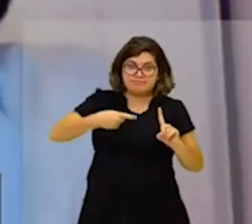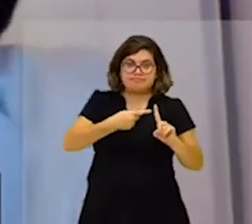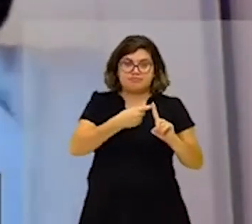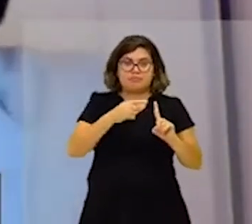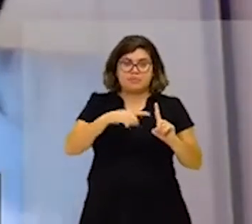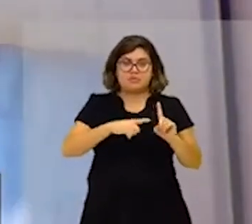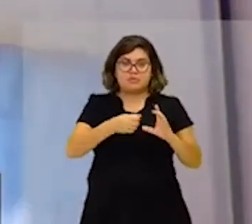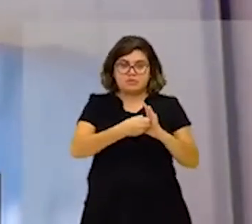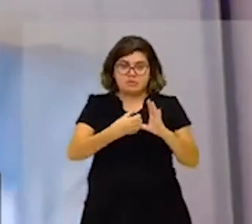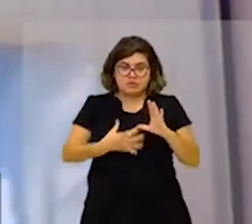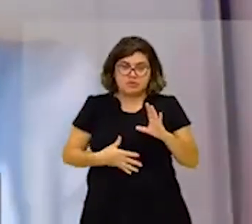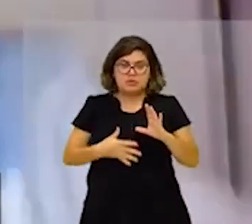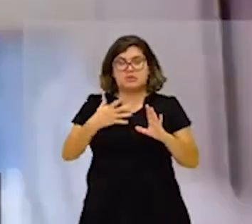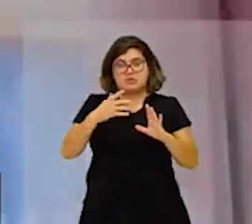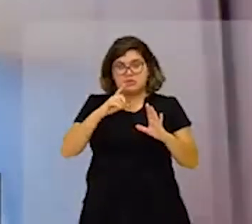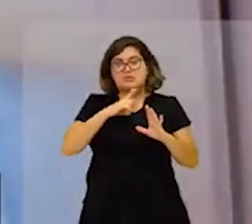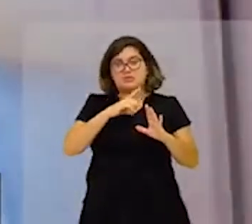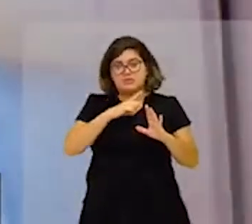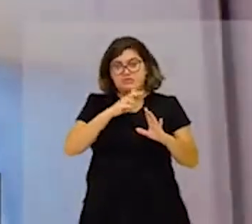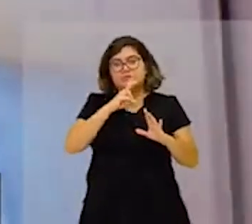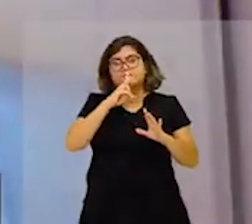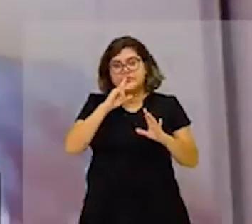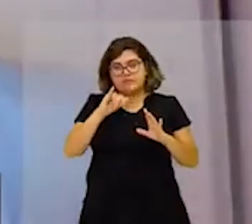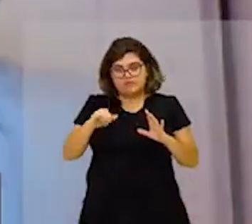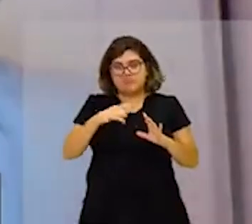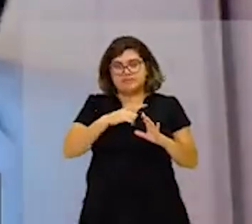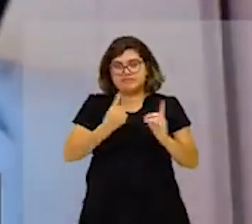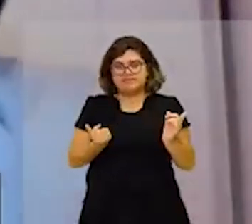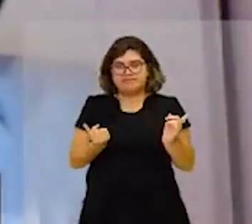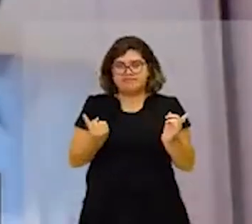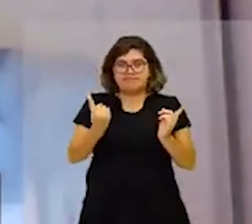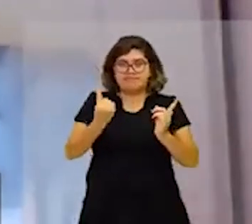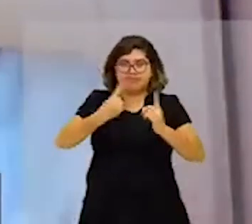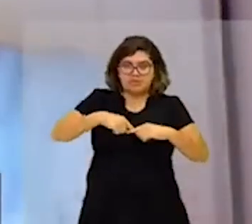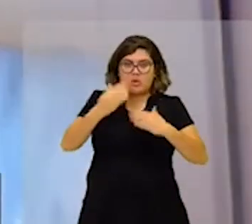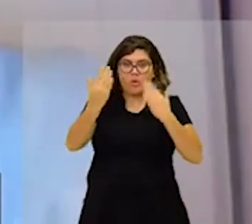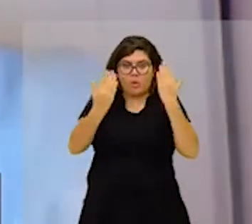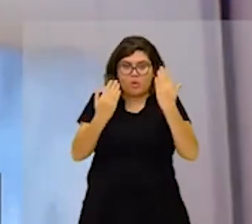aparentemente neutra mas não é feito dele vai ser desproporcional em relação a determinados